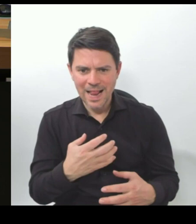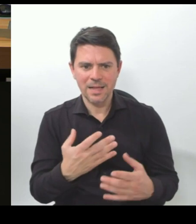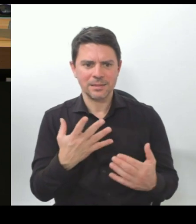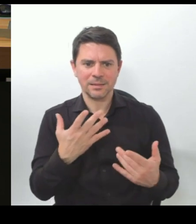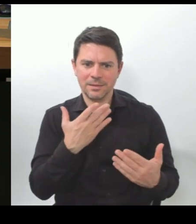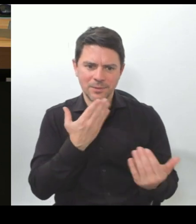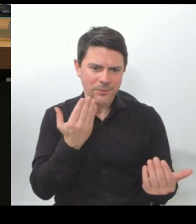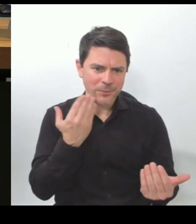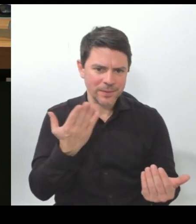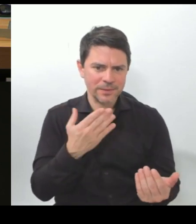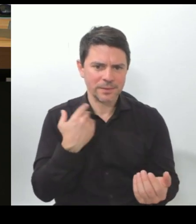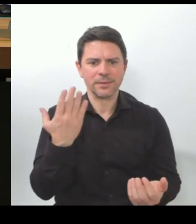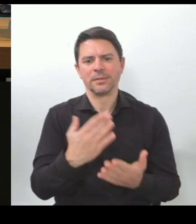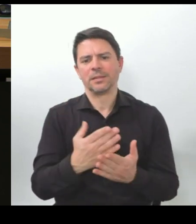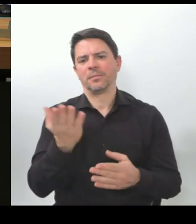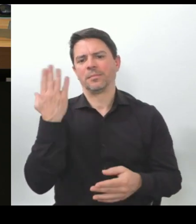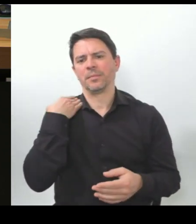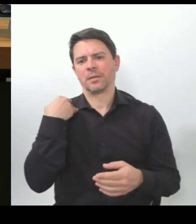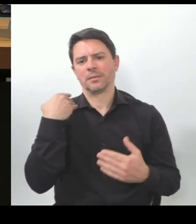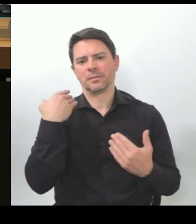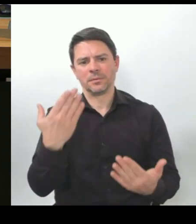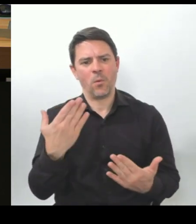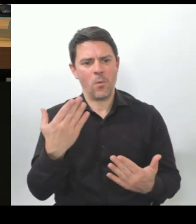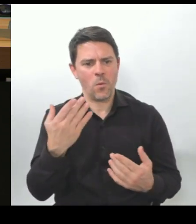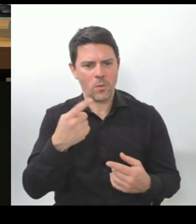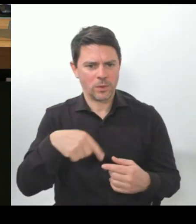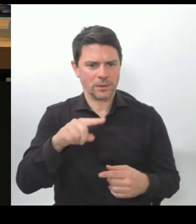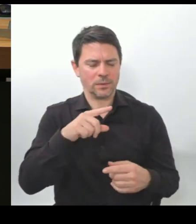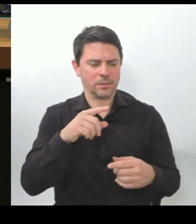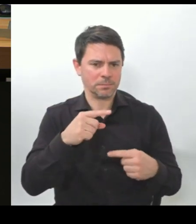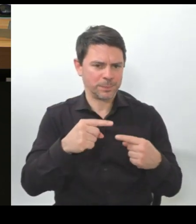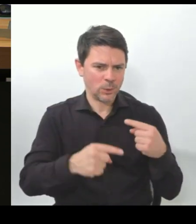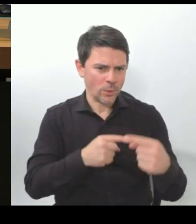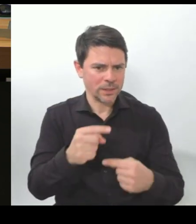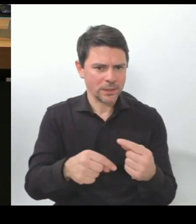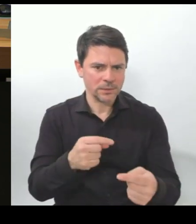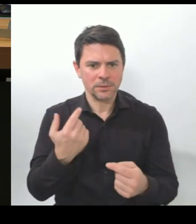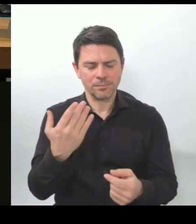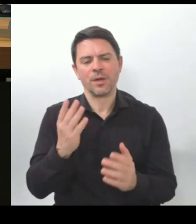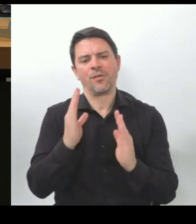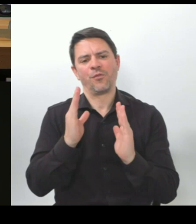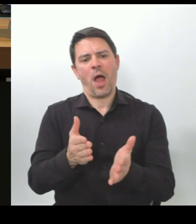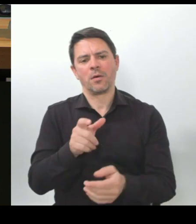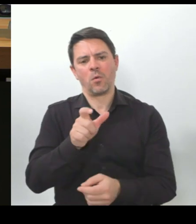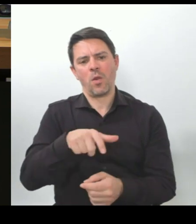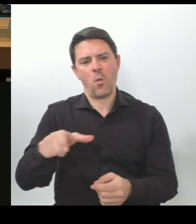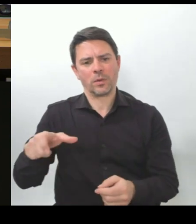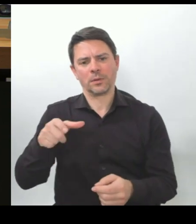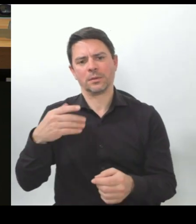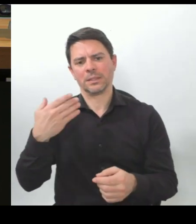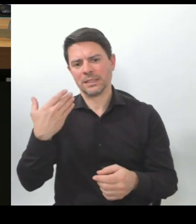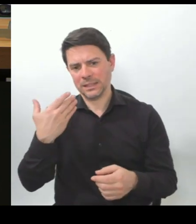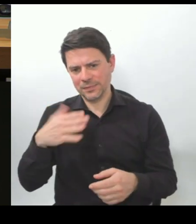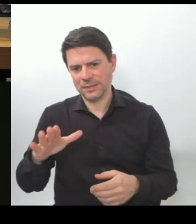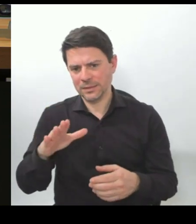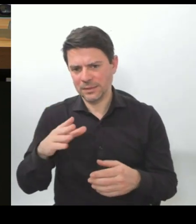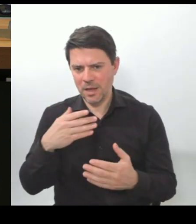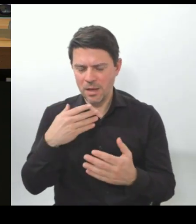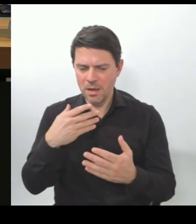unverzüglich ein Berliner Bibliotheksgesetz auf den Weg zu bringen. Und jetzt haben Sie plötzlich diese Konkretisierung, Ziele,